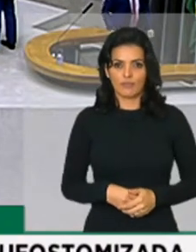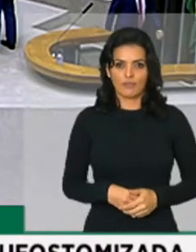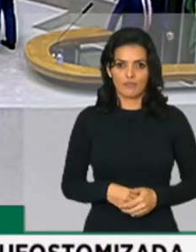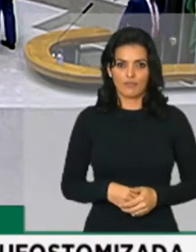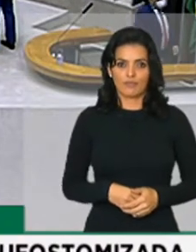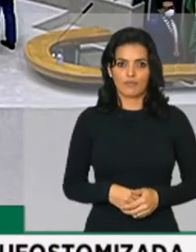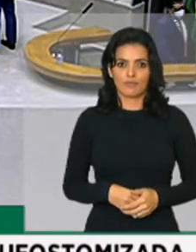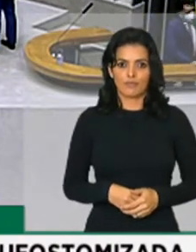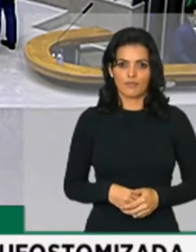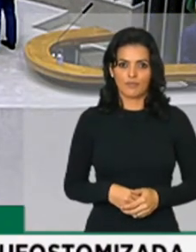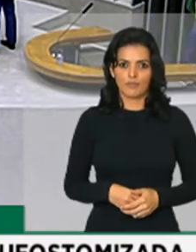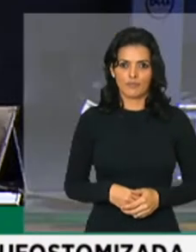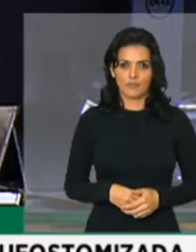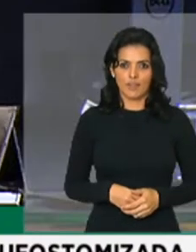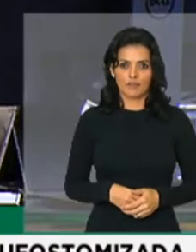REALMENTE PRECISA DAR VISIBILIDADE ÀS CRIANÇAS,